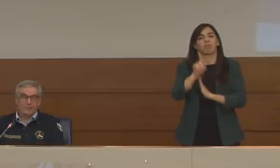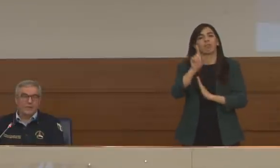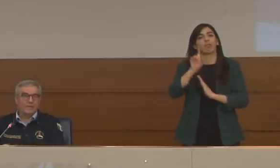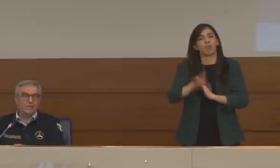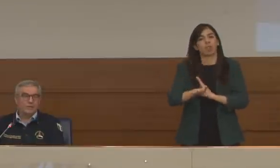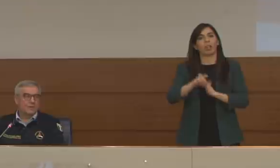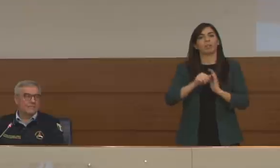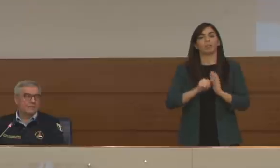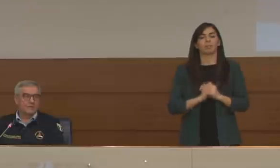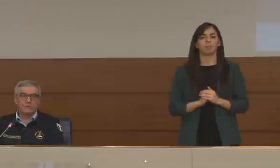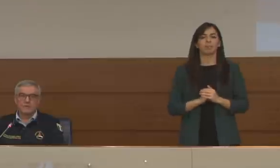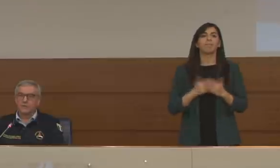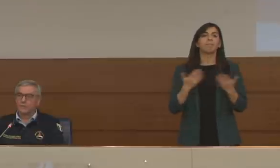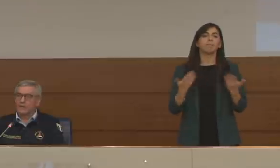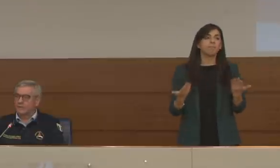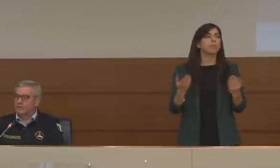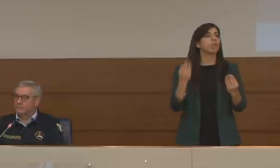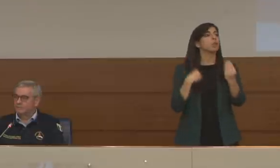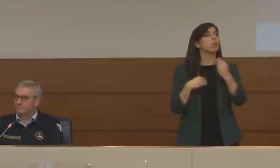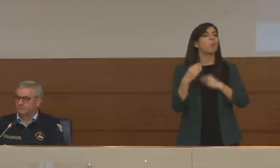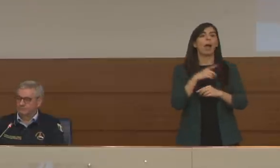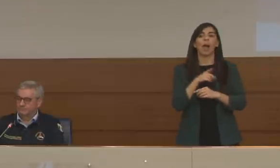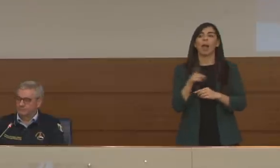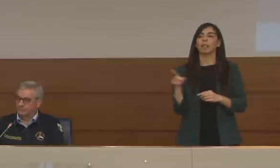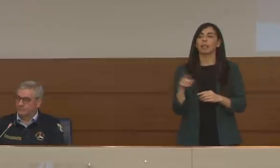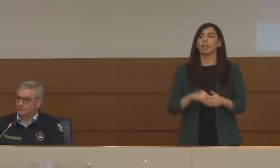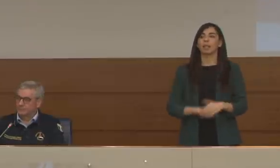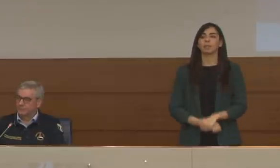Allora, diamo spazio alle vostre domande.